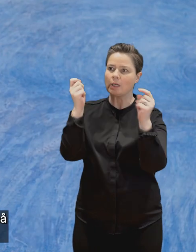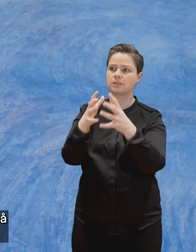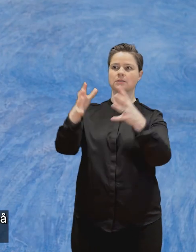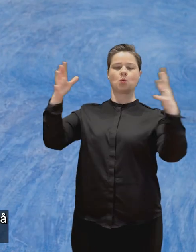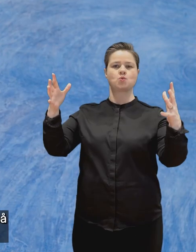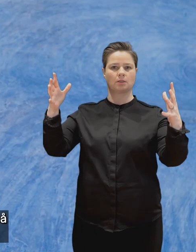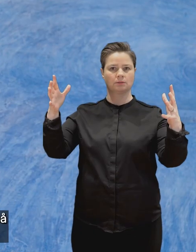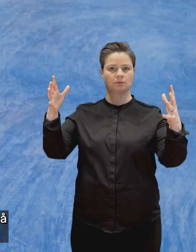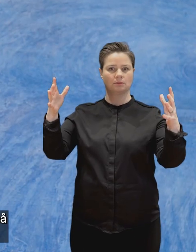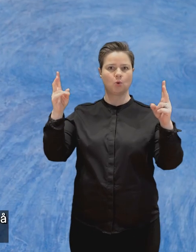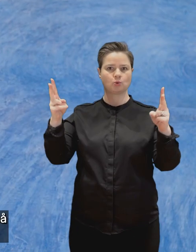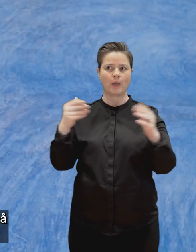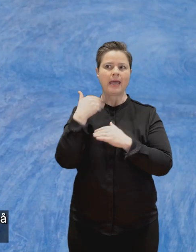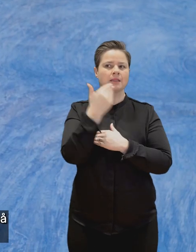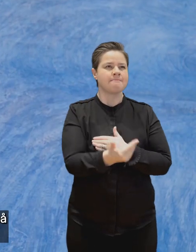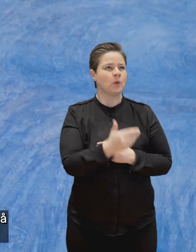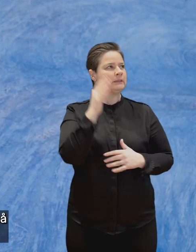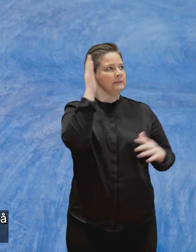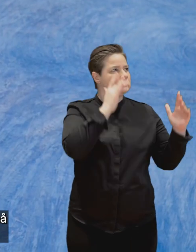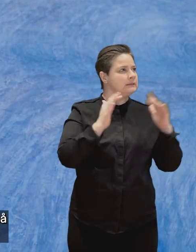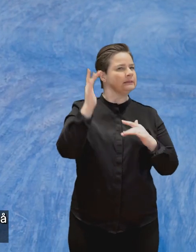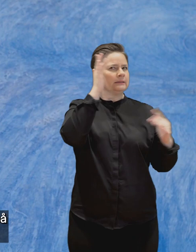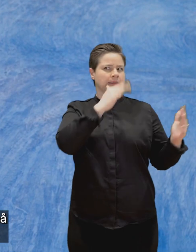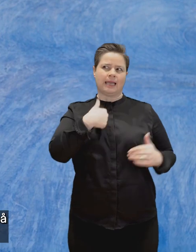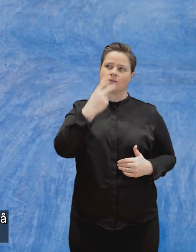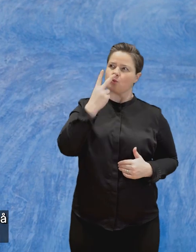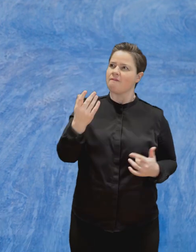og som etterpå lurer på "hva var det jeg så?"